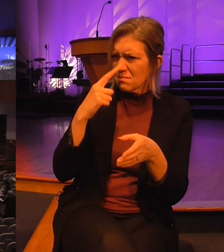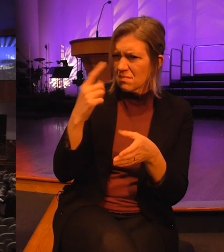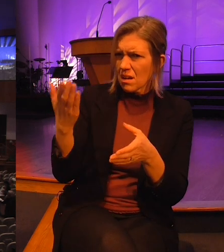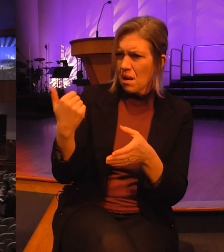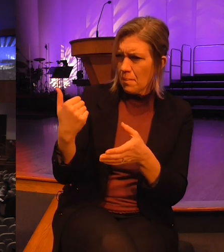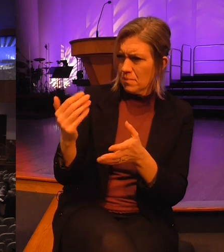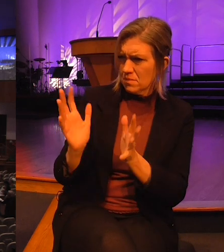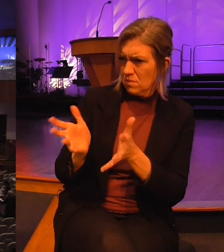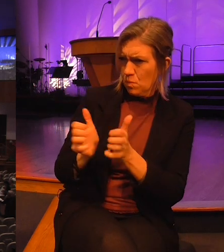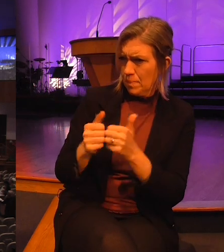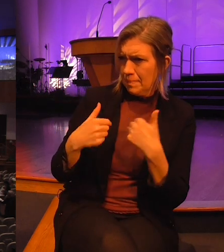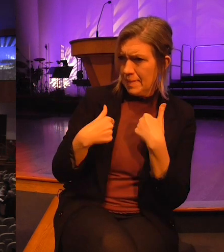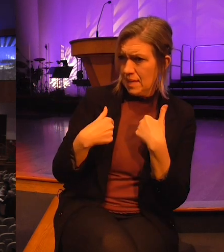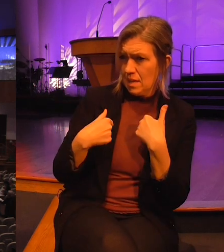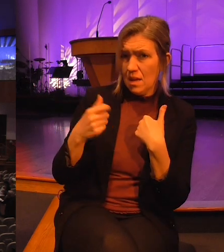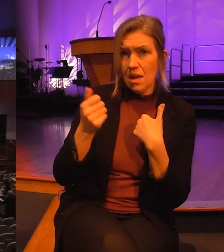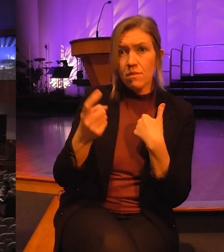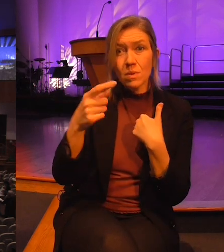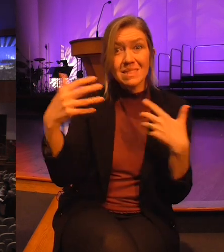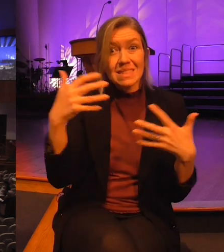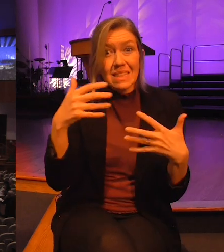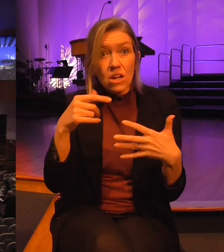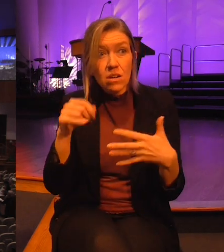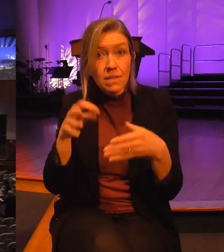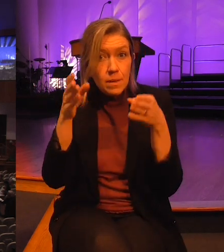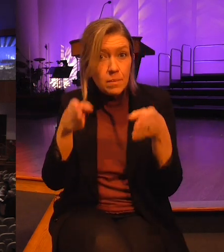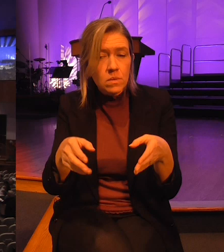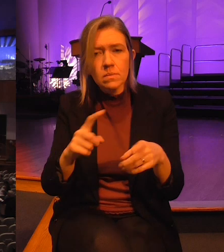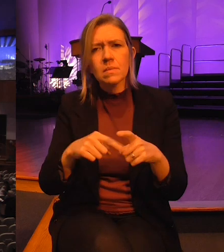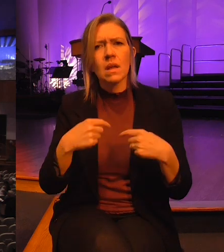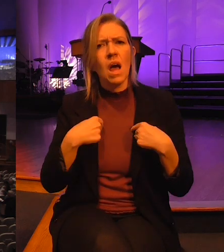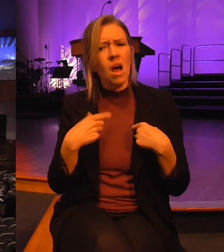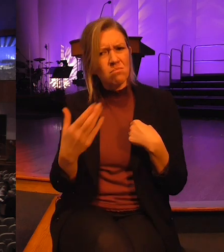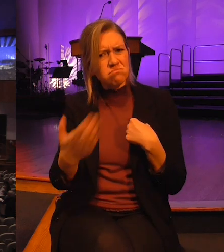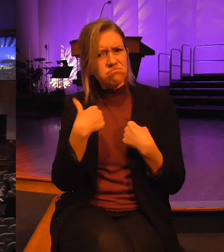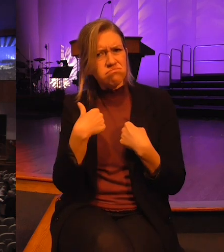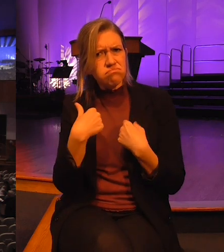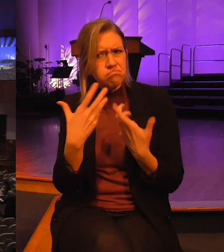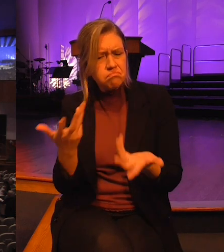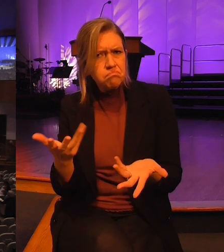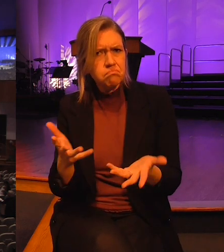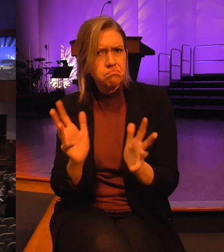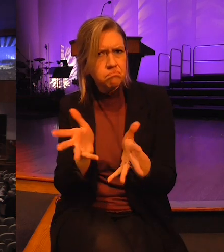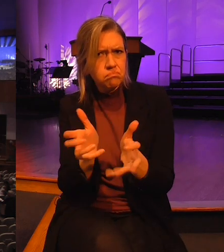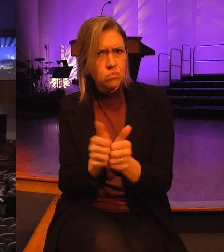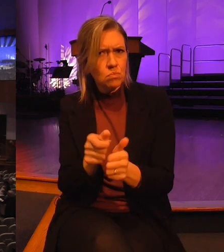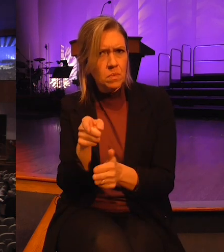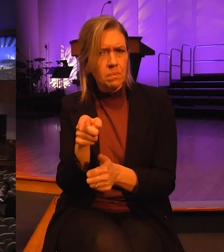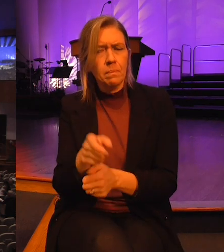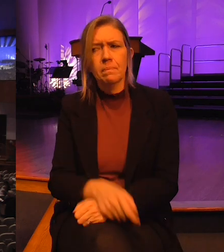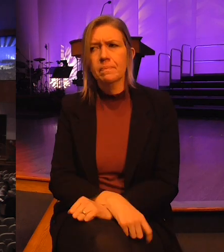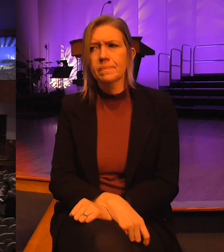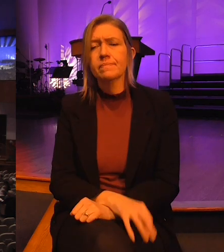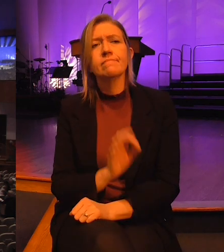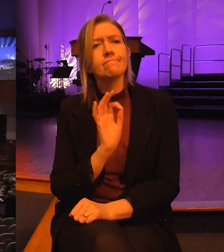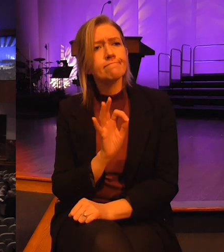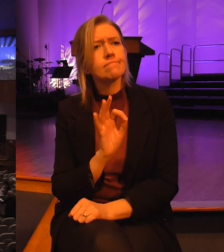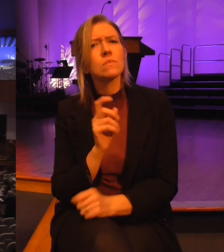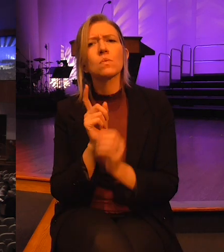no. Gracias Jay. Es hora de uno más en el que siempre pienso.